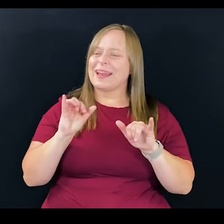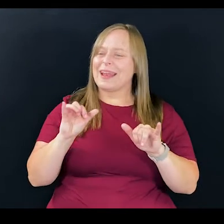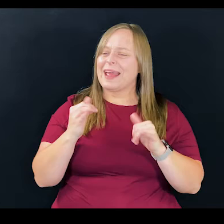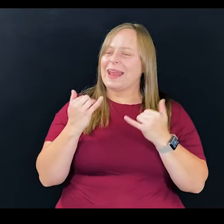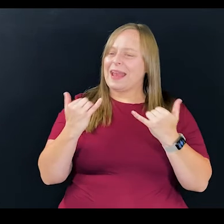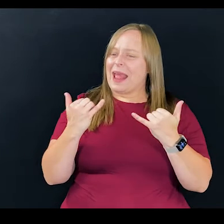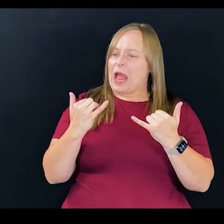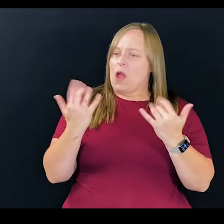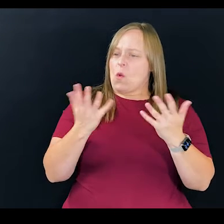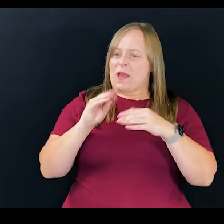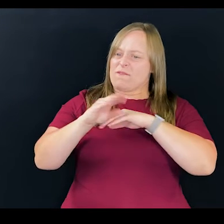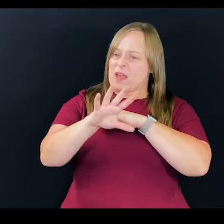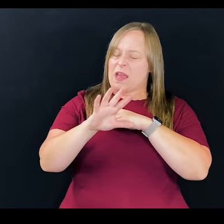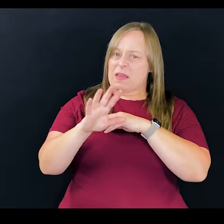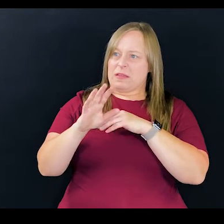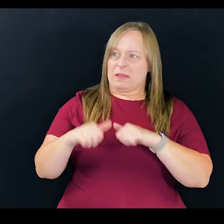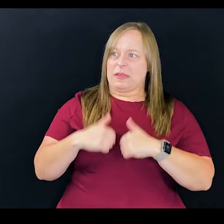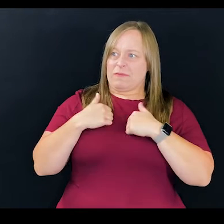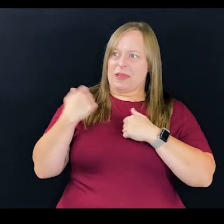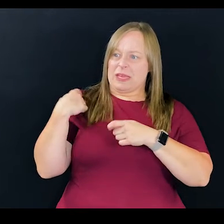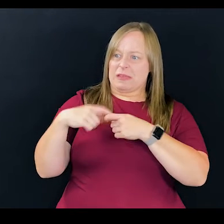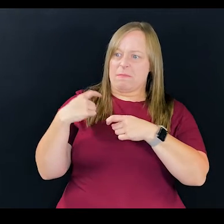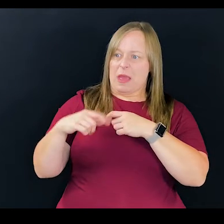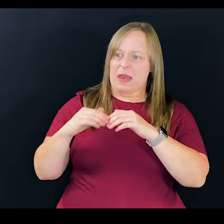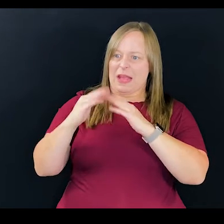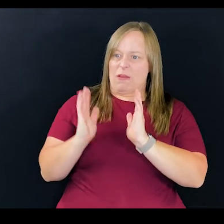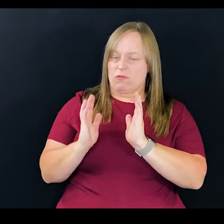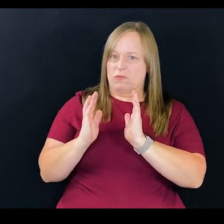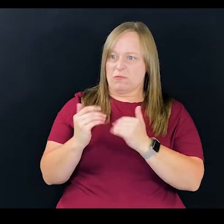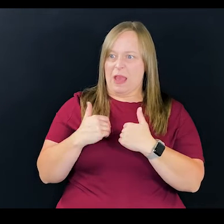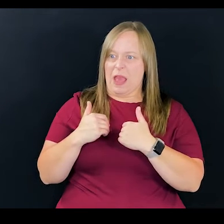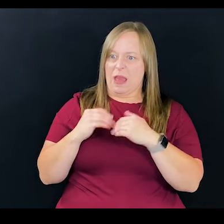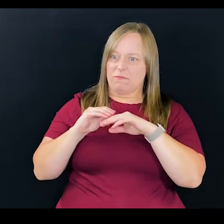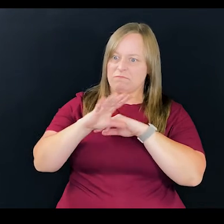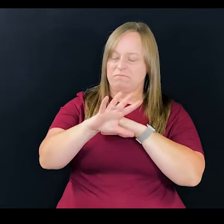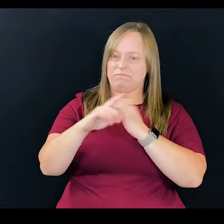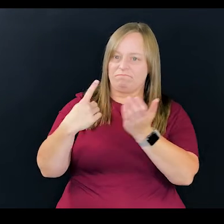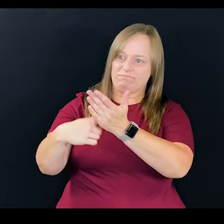Ahora, ¿cómo afecta, vivir en un hogar hispano,